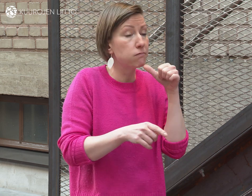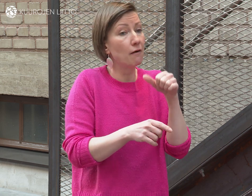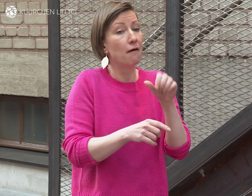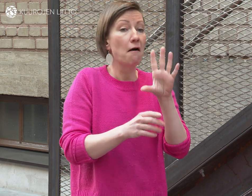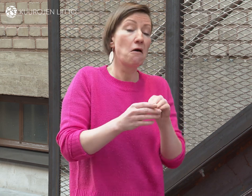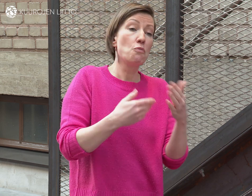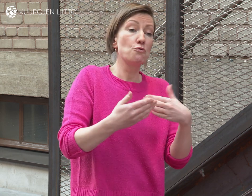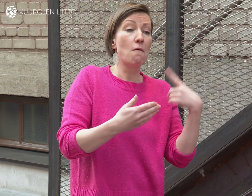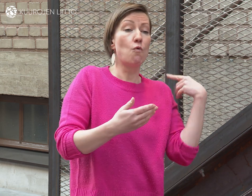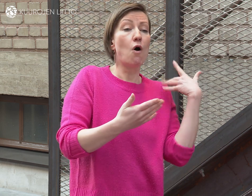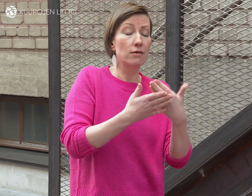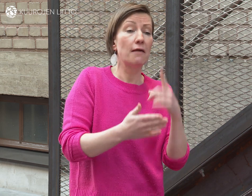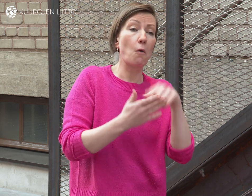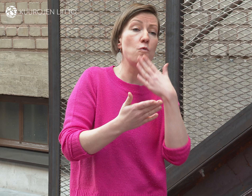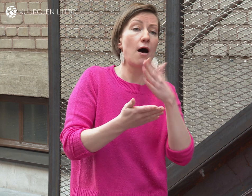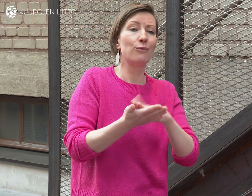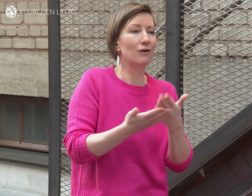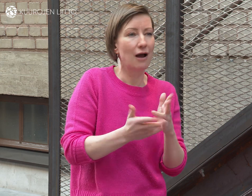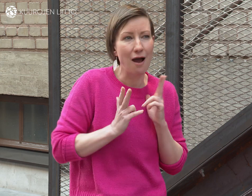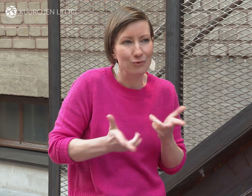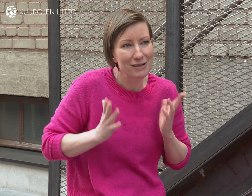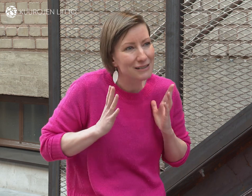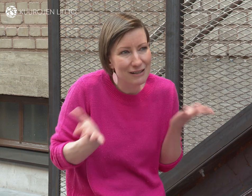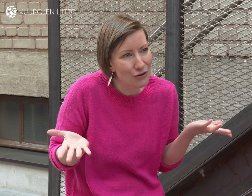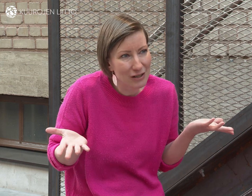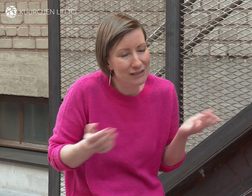Työvuodet eivät kerro tulkin taitotasosta - tätä on nyt käytetty arvioinnin perusteena.